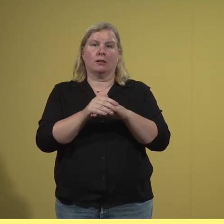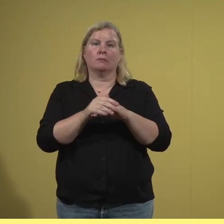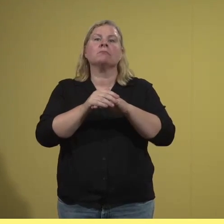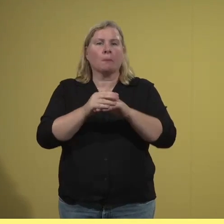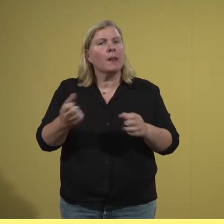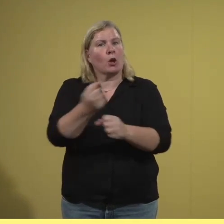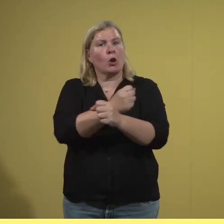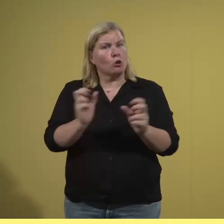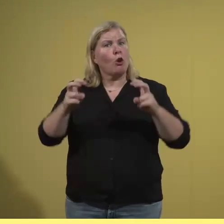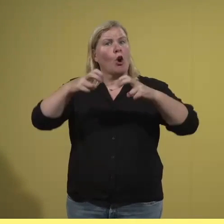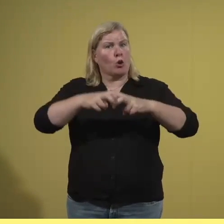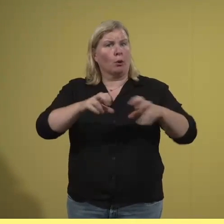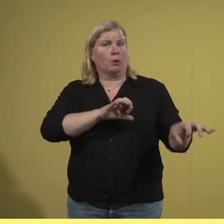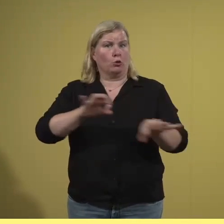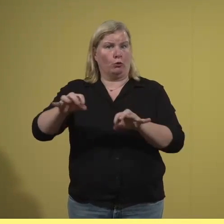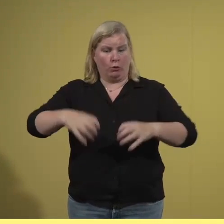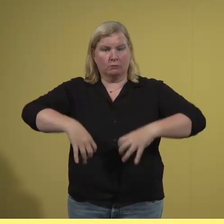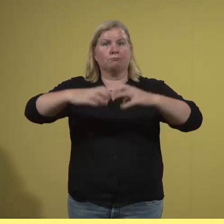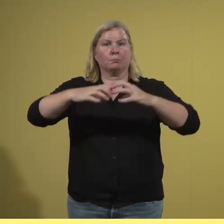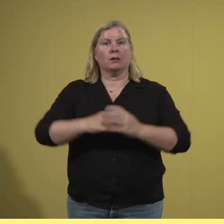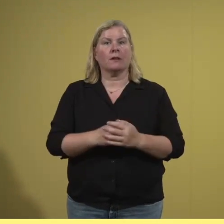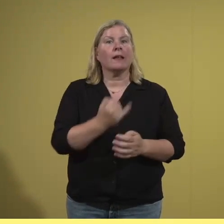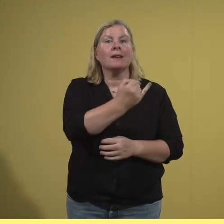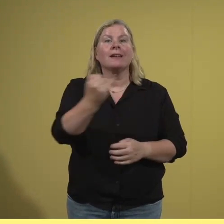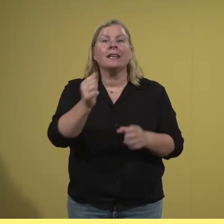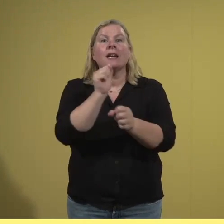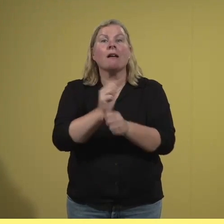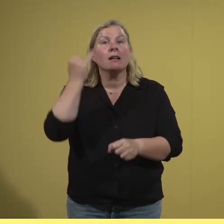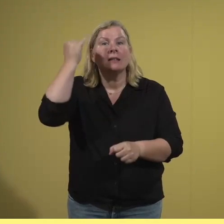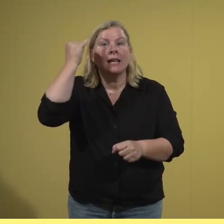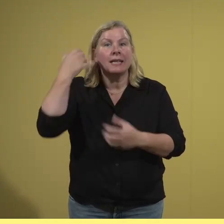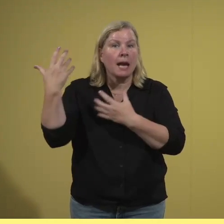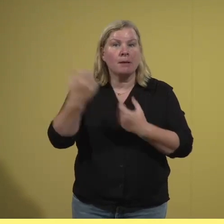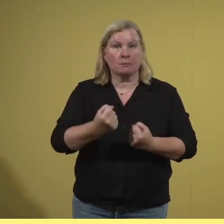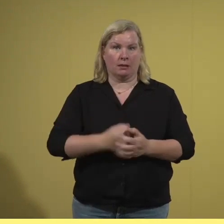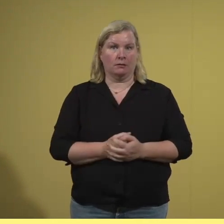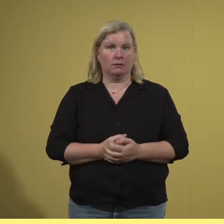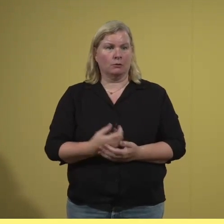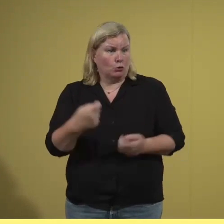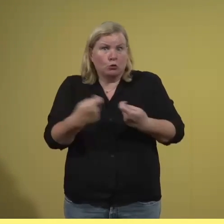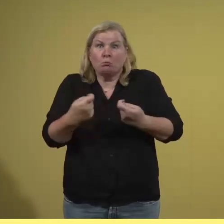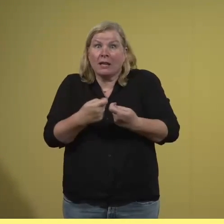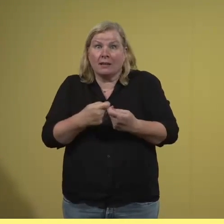mal so einen Kochclub zu machen, wo jeder eine Idee einbringen kann, finde ich ja auch total spannend.